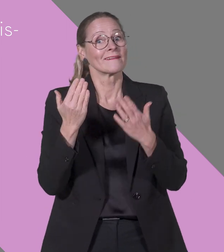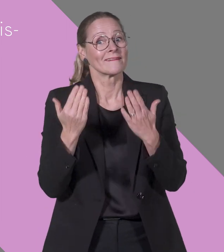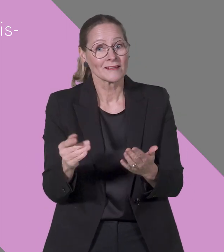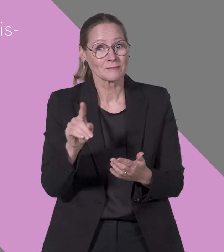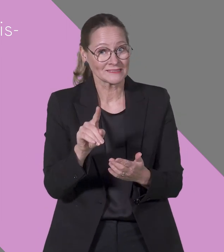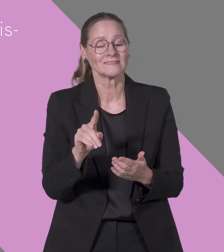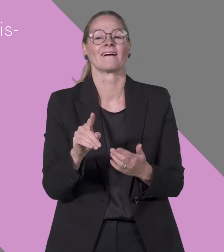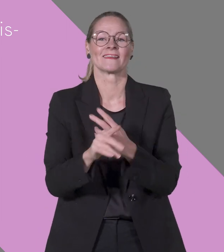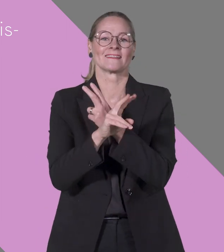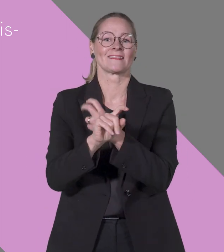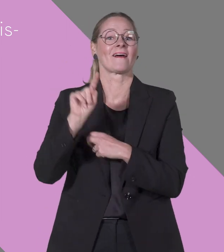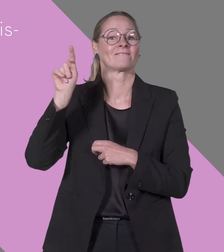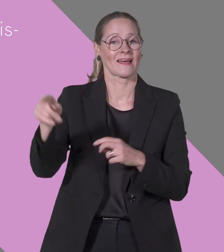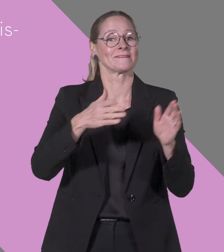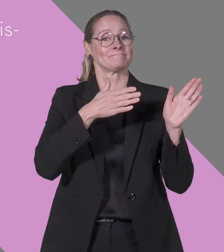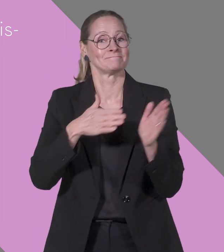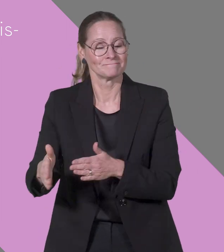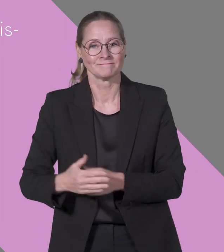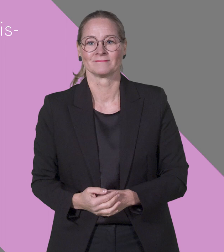ja se järjestetään tällä kertaa Itävallassa!